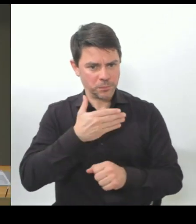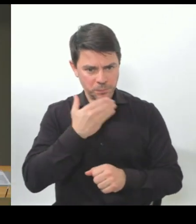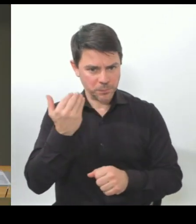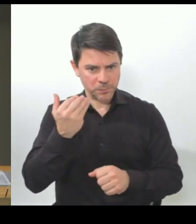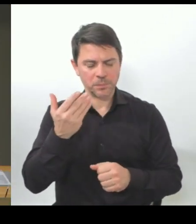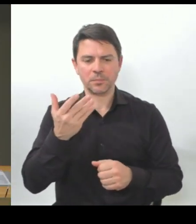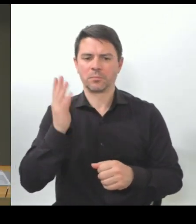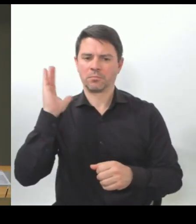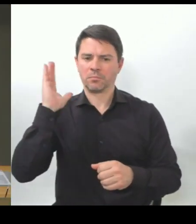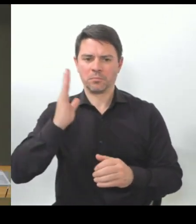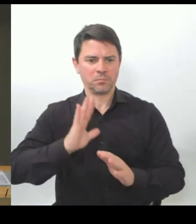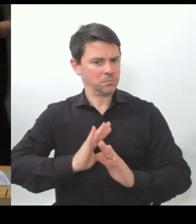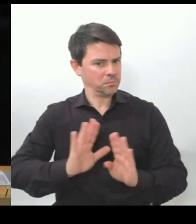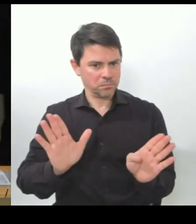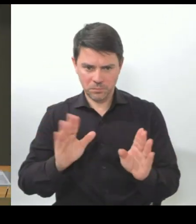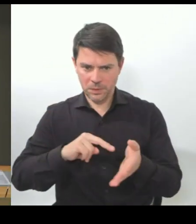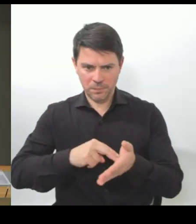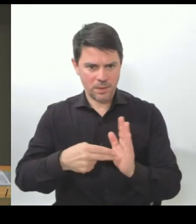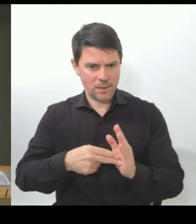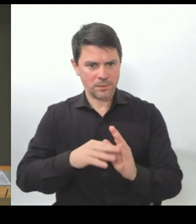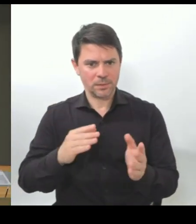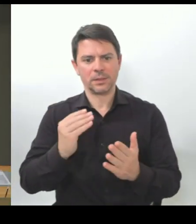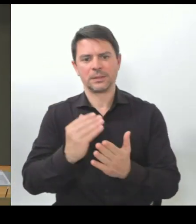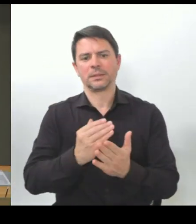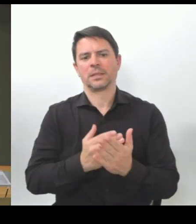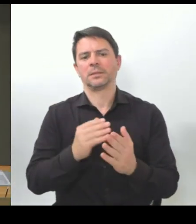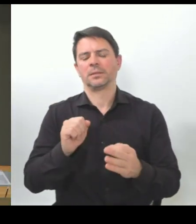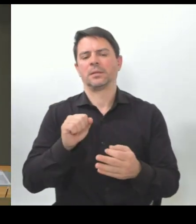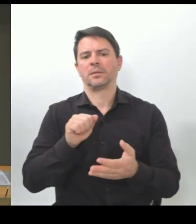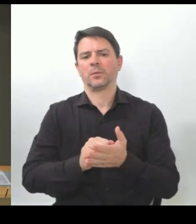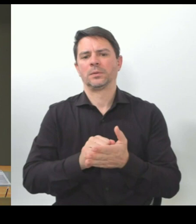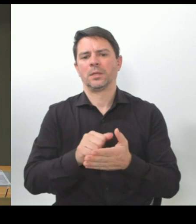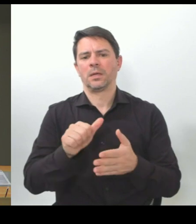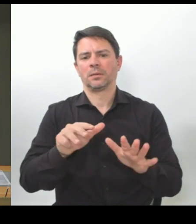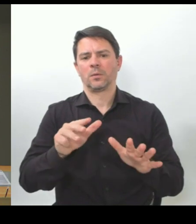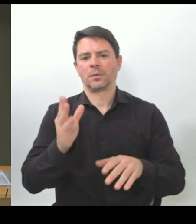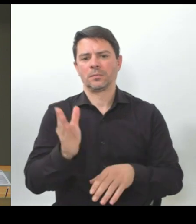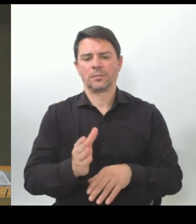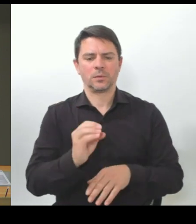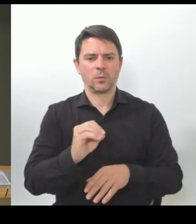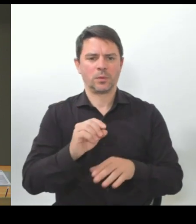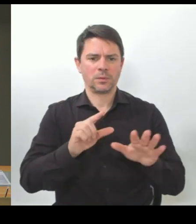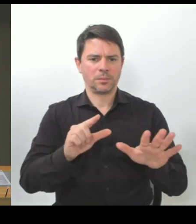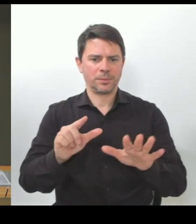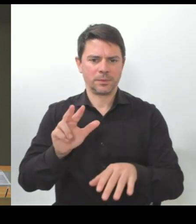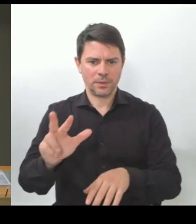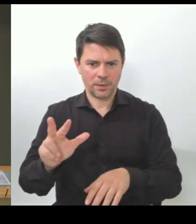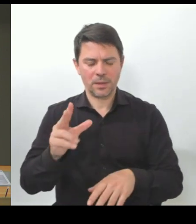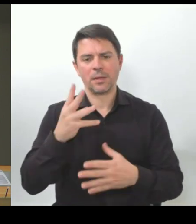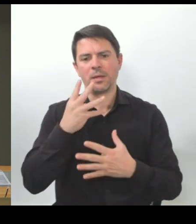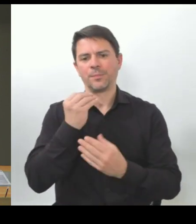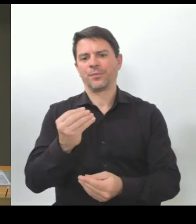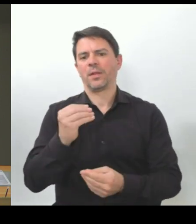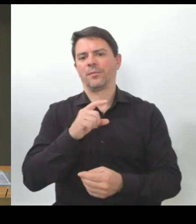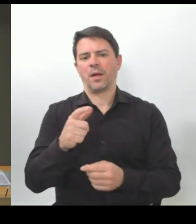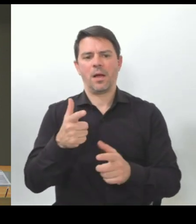Damit ist die Gesetzesvorlage einstimmig ange. Tagesordnungspunkt 17 war Priorität der AfD Fraktion